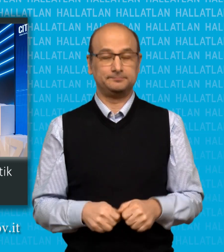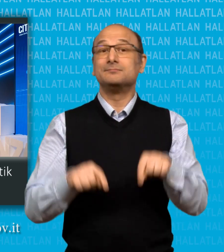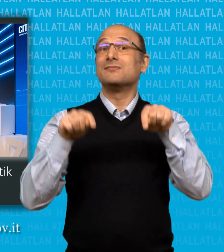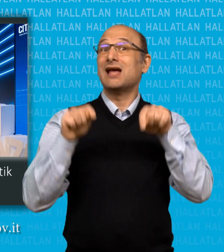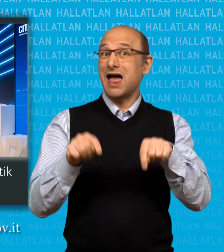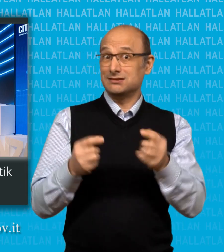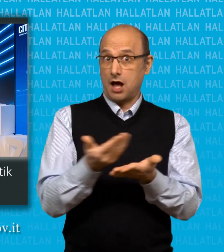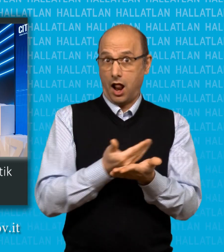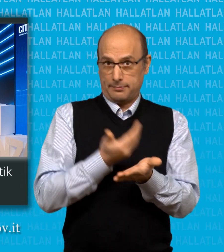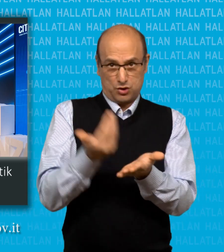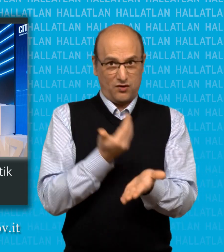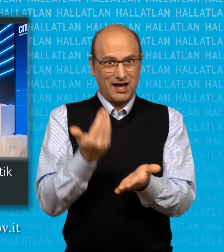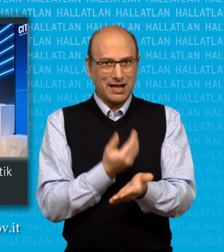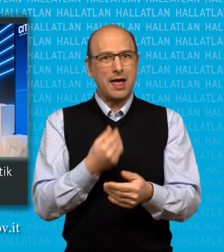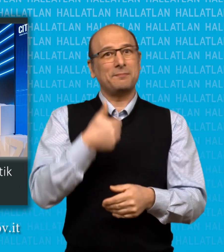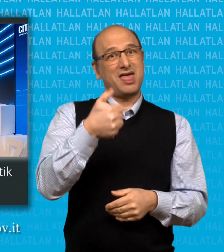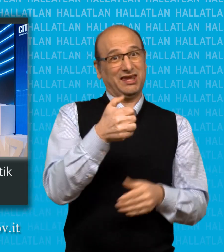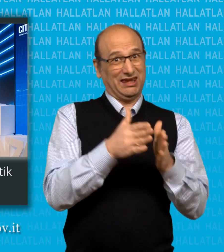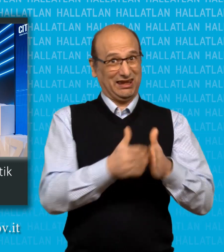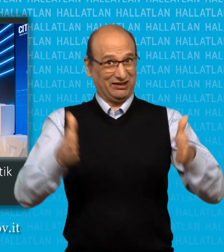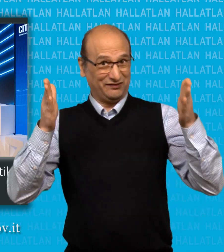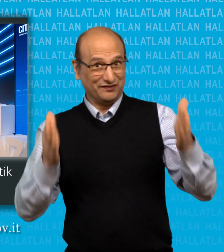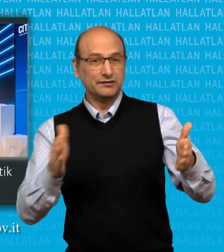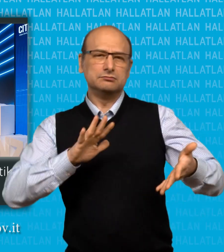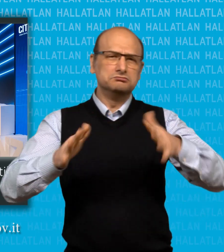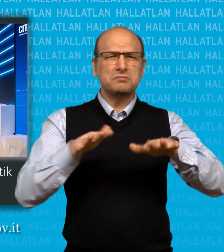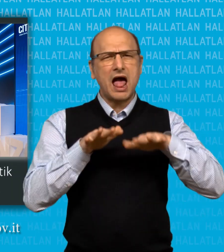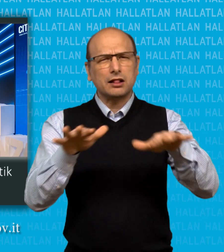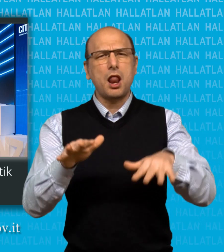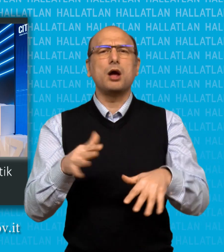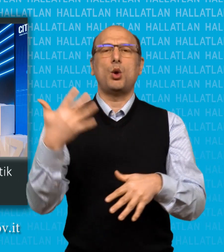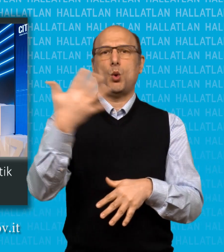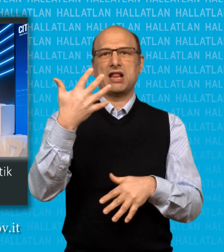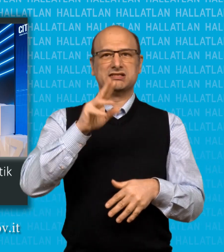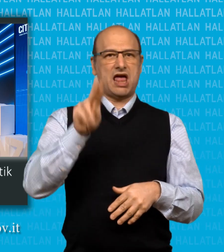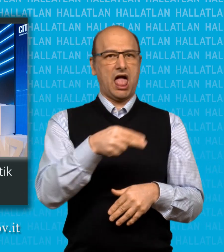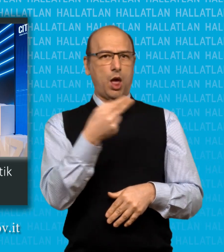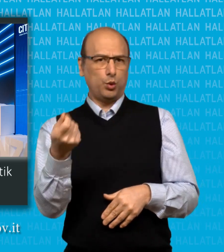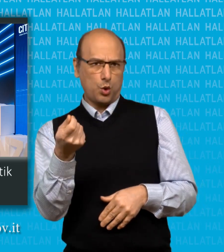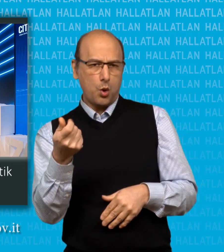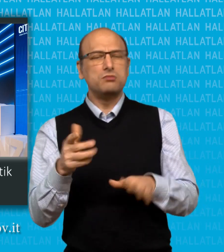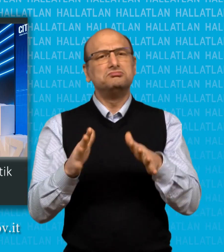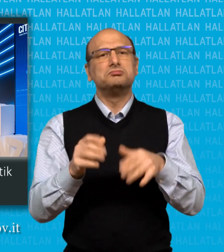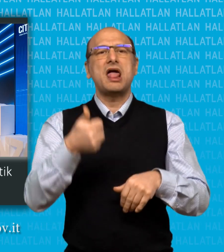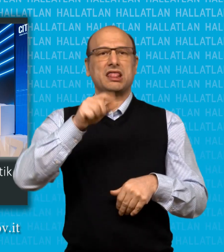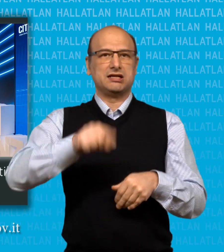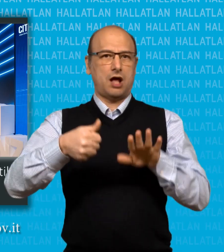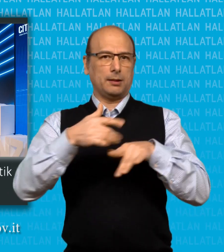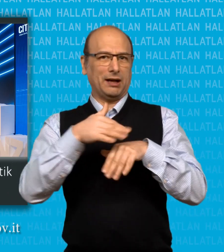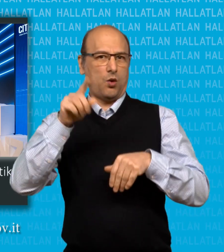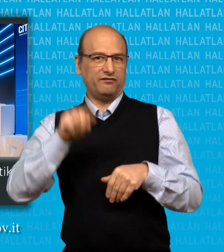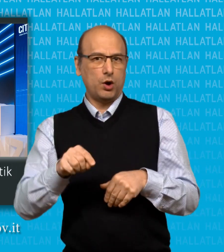Az alapjövedelem átlagosan valamivel több mint évi 5 ezer euróval (közel 1,6 millió forint)